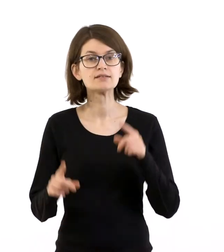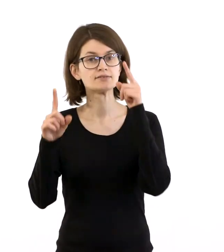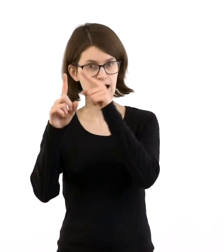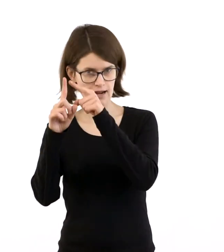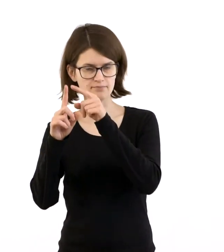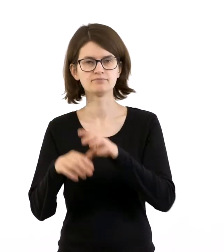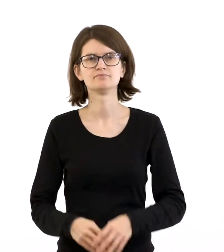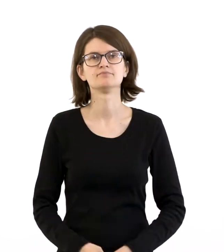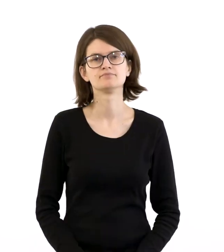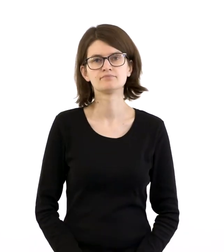1. Wyznaczenie celu